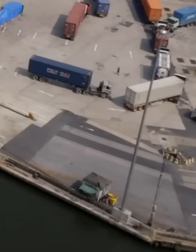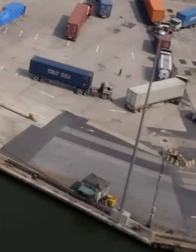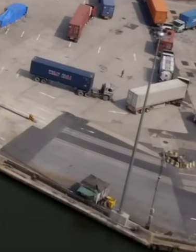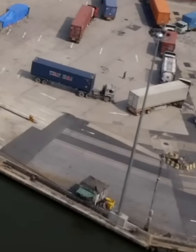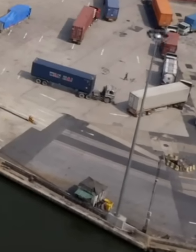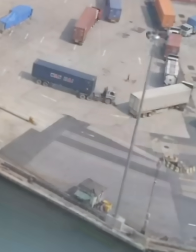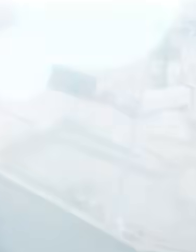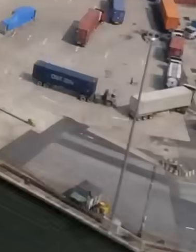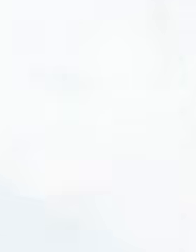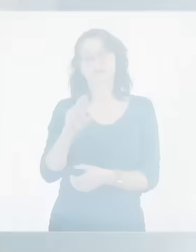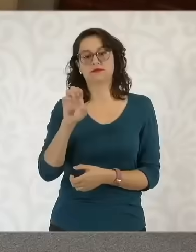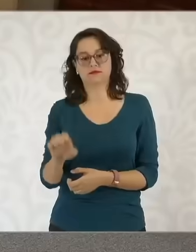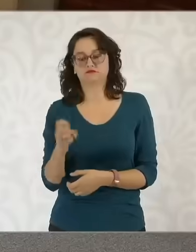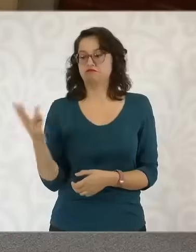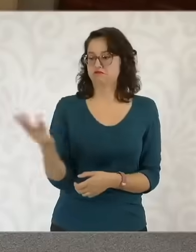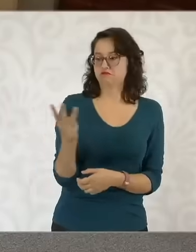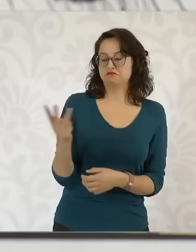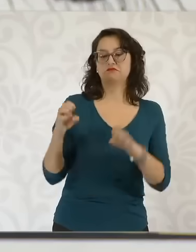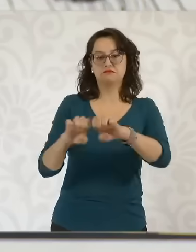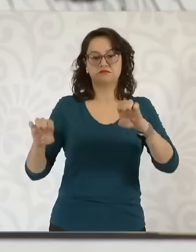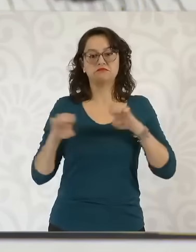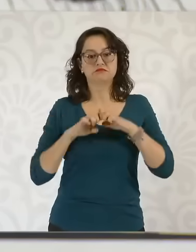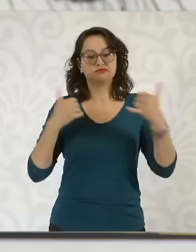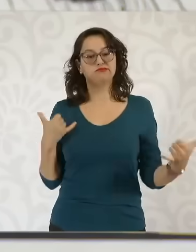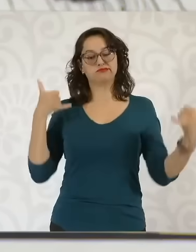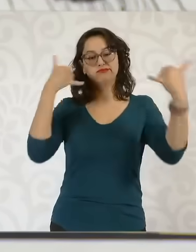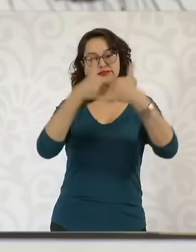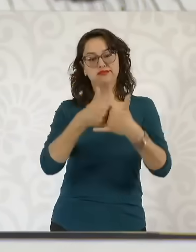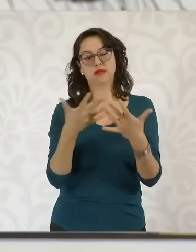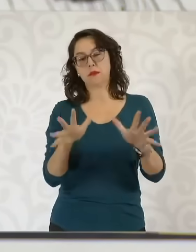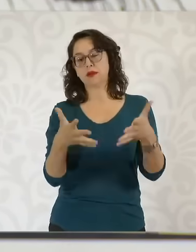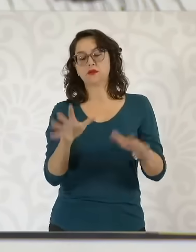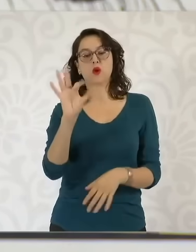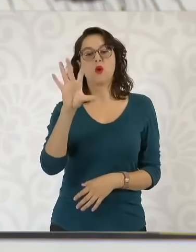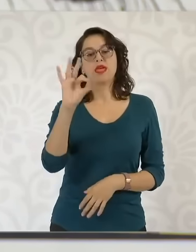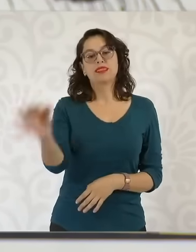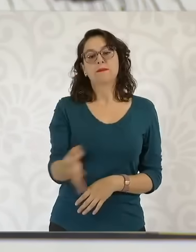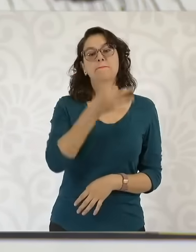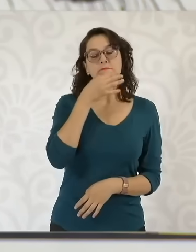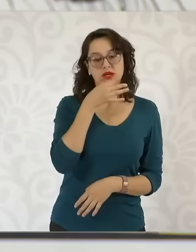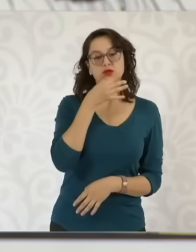es tema, precisó. México sigue siendo la mejor opción para invertir", resaltó en conferencia